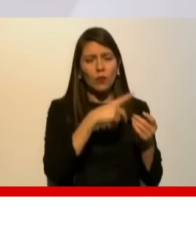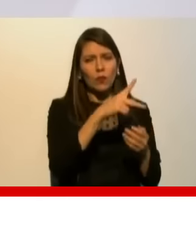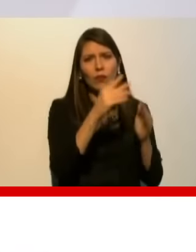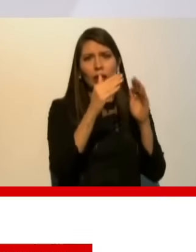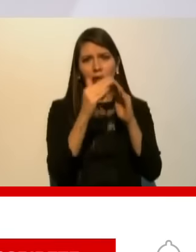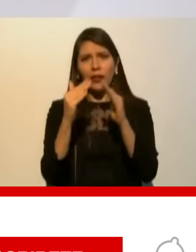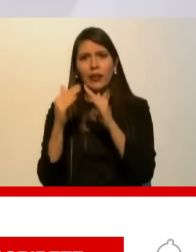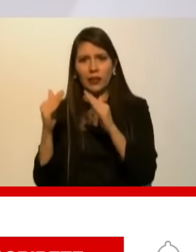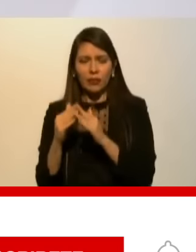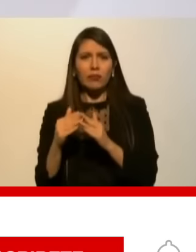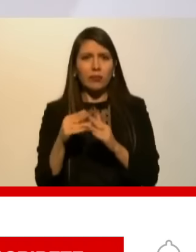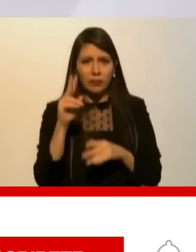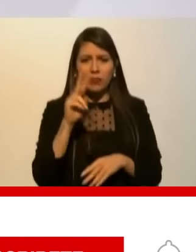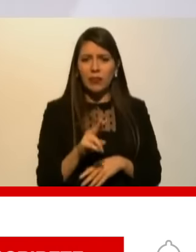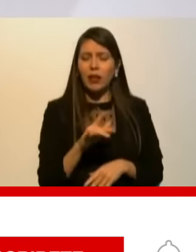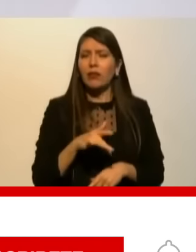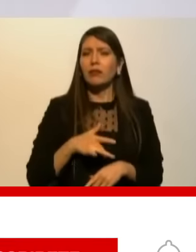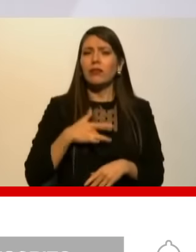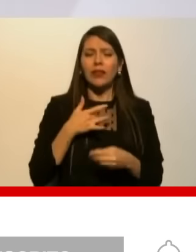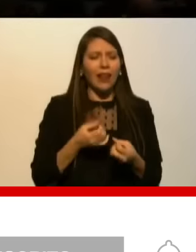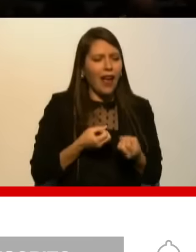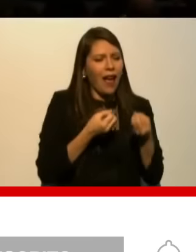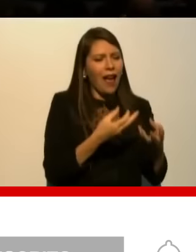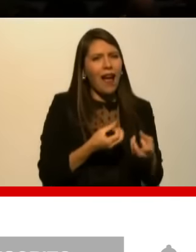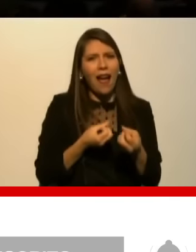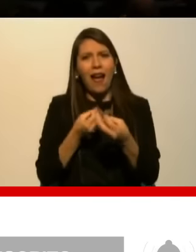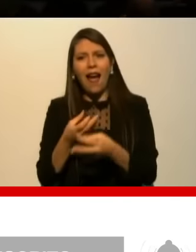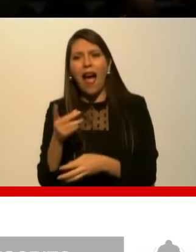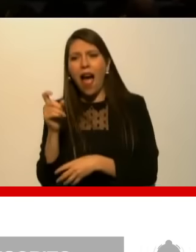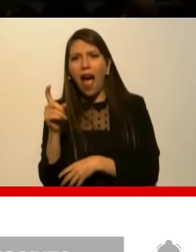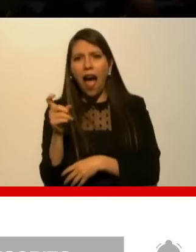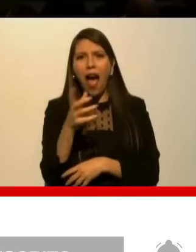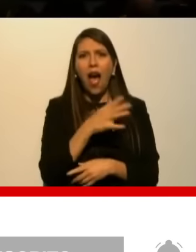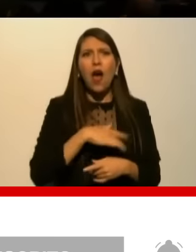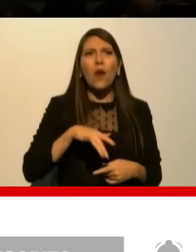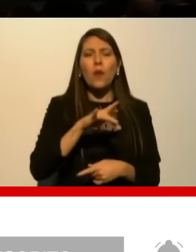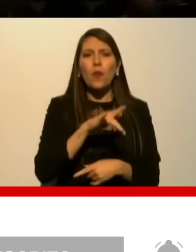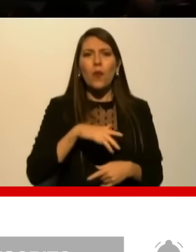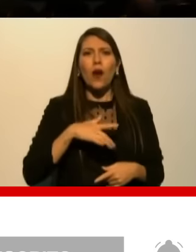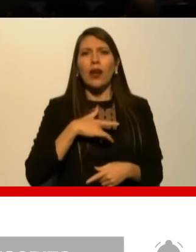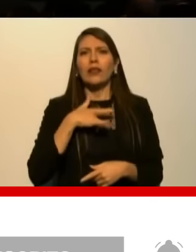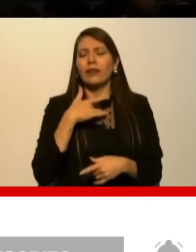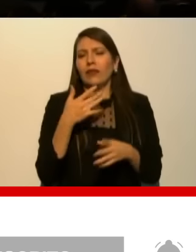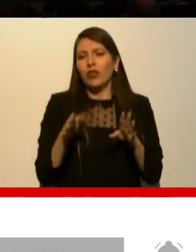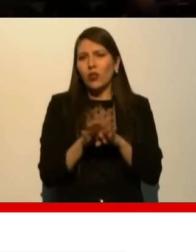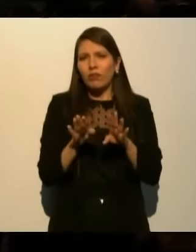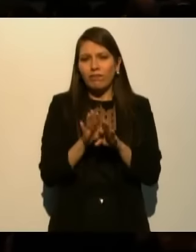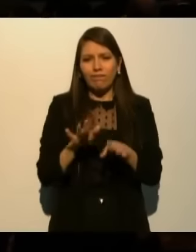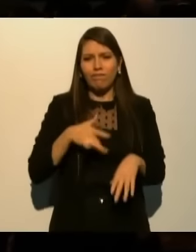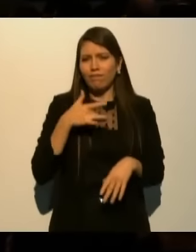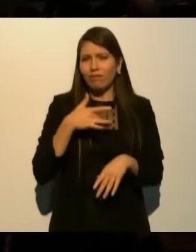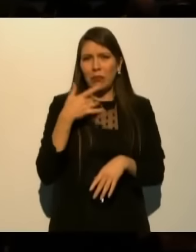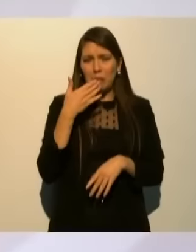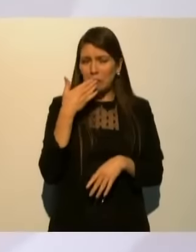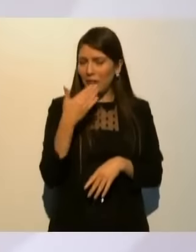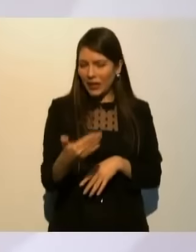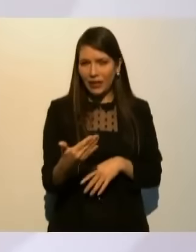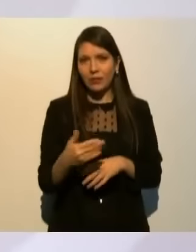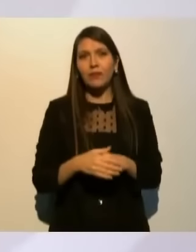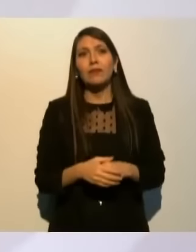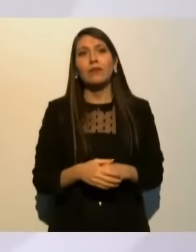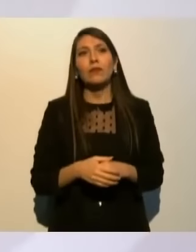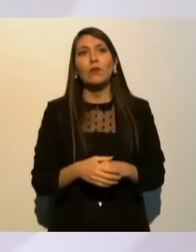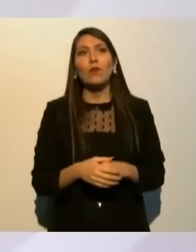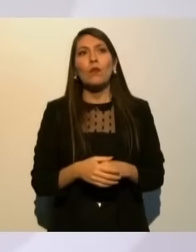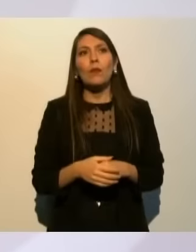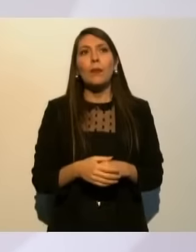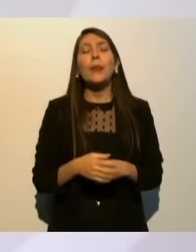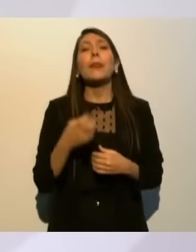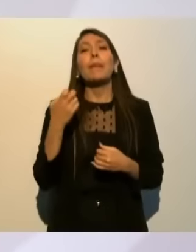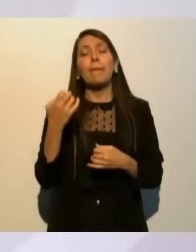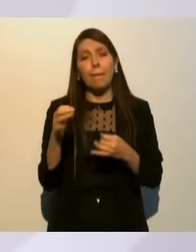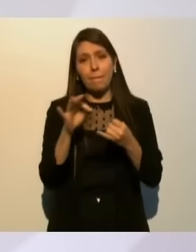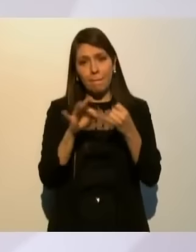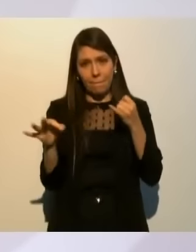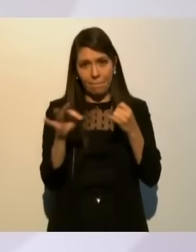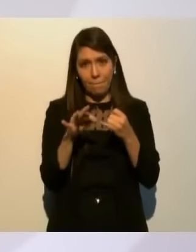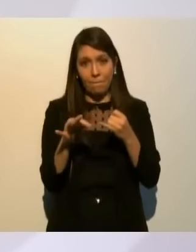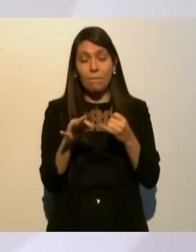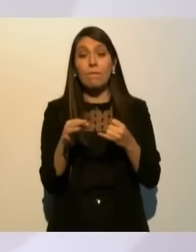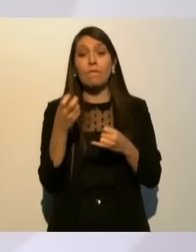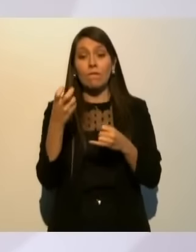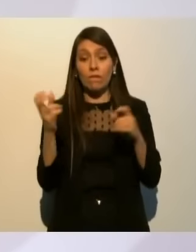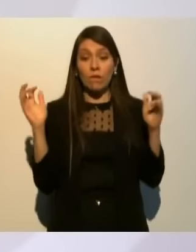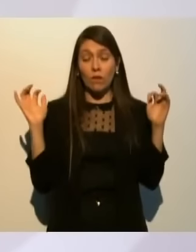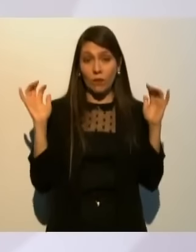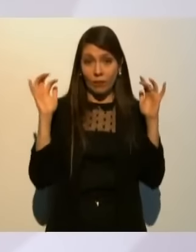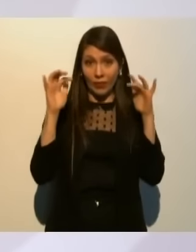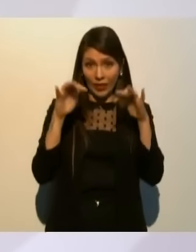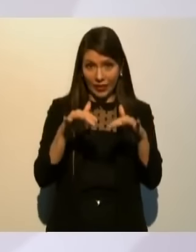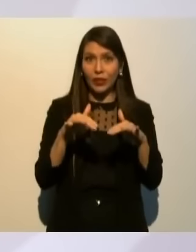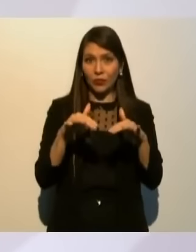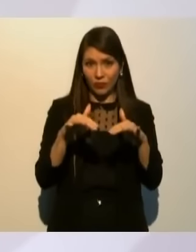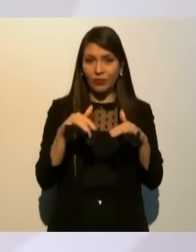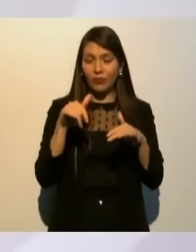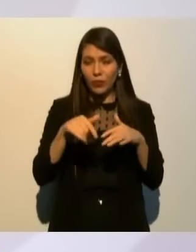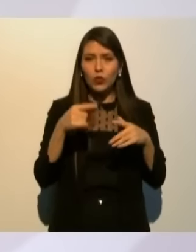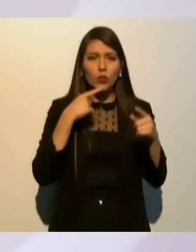necesita Y por último señalar que estoy seguro que de este encuentro de de este diálogo juntas Y